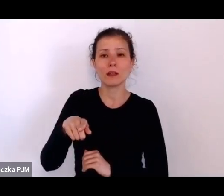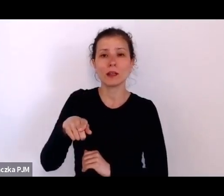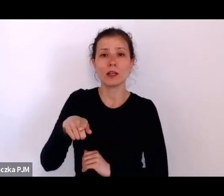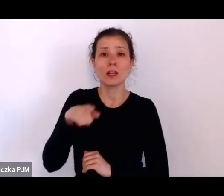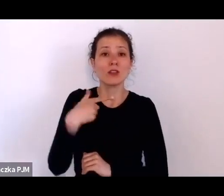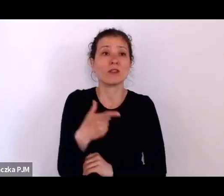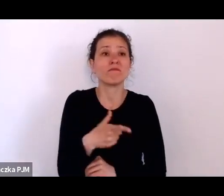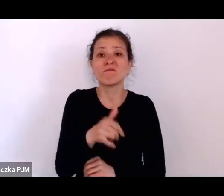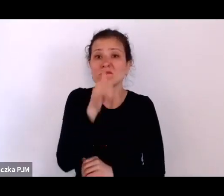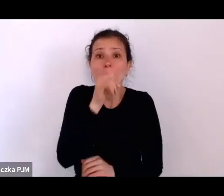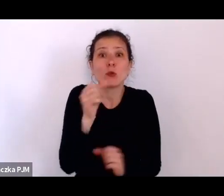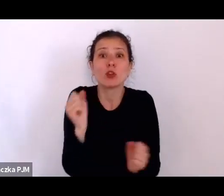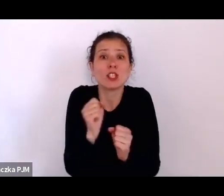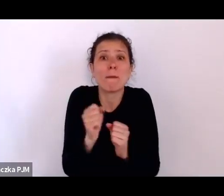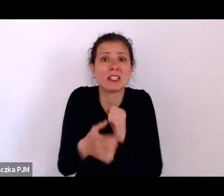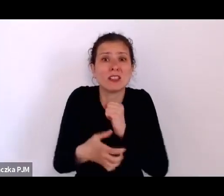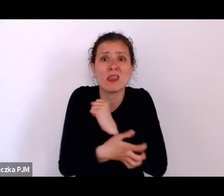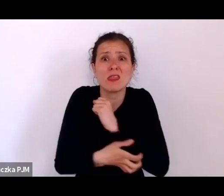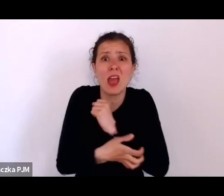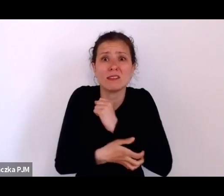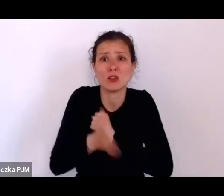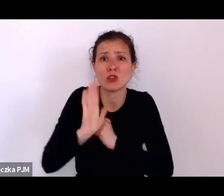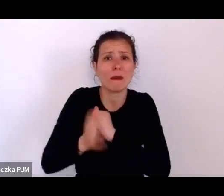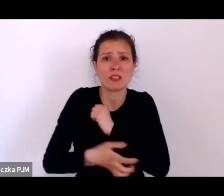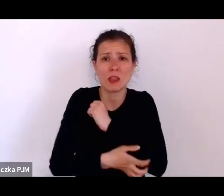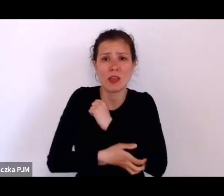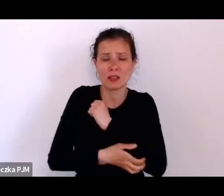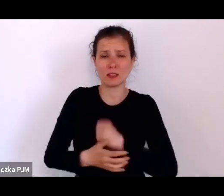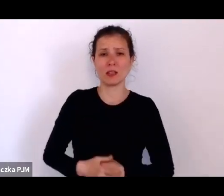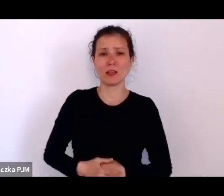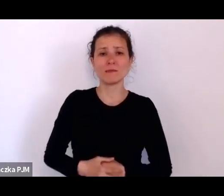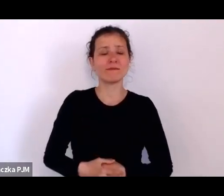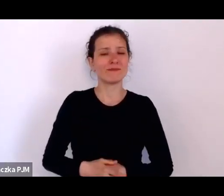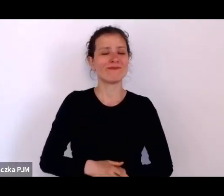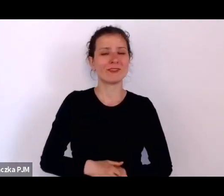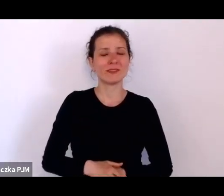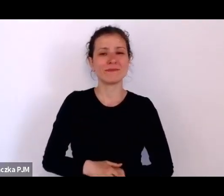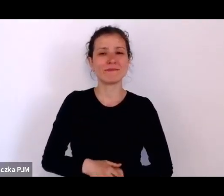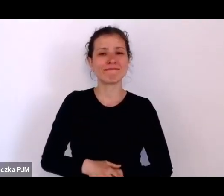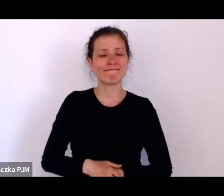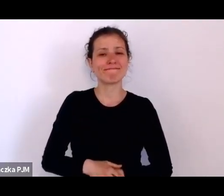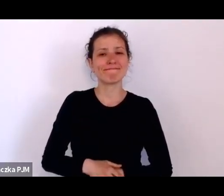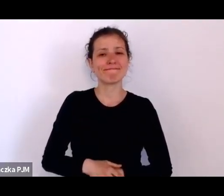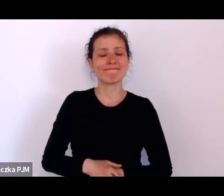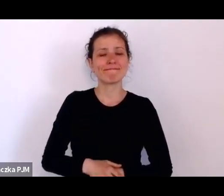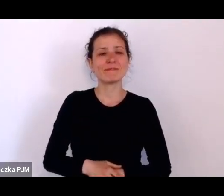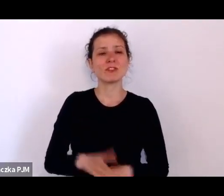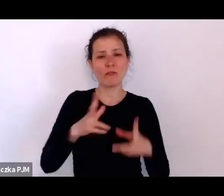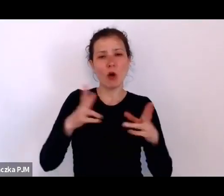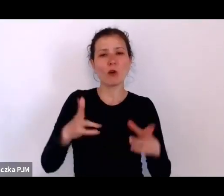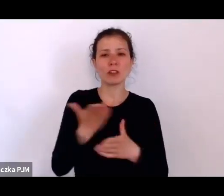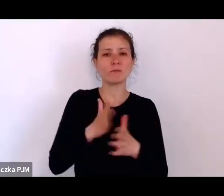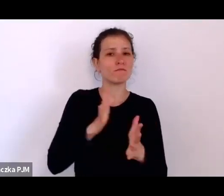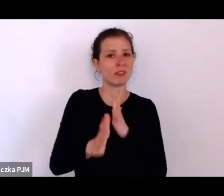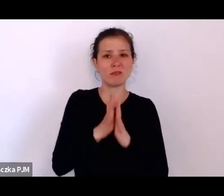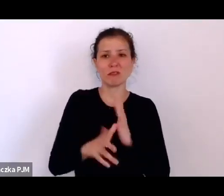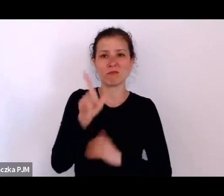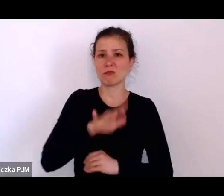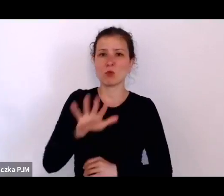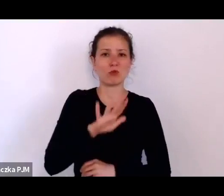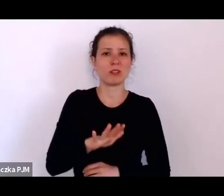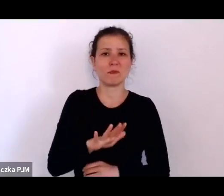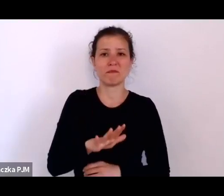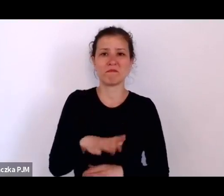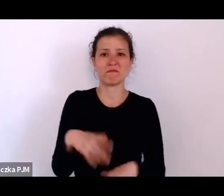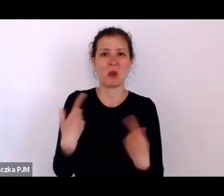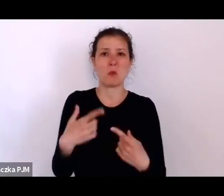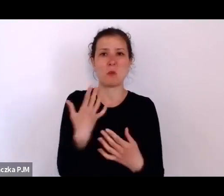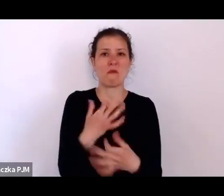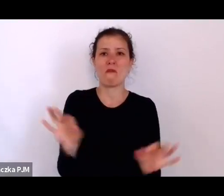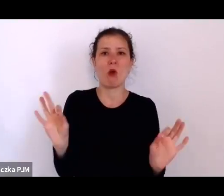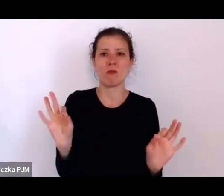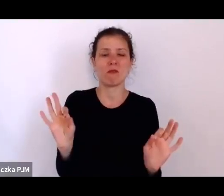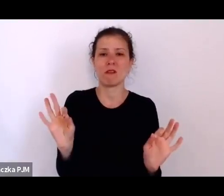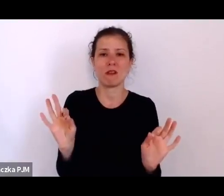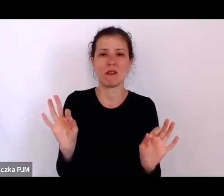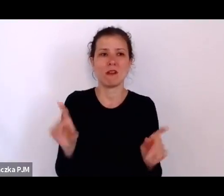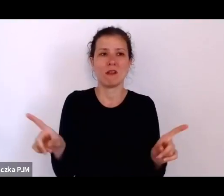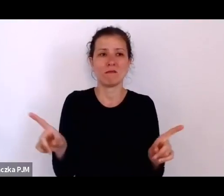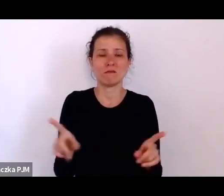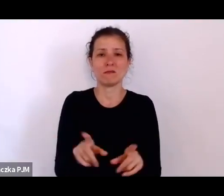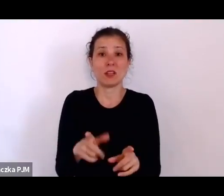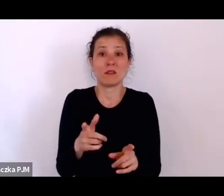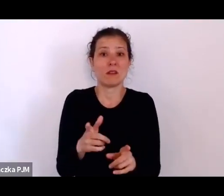więc zdecydowanie w międzywojniu ludzie nie mieli wolności przed strachem przed nędzą.